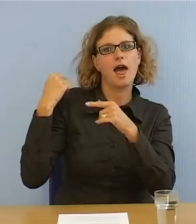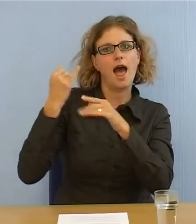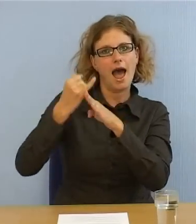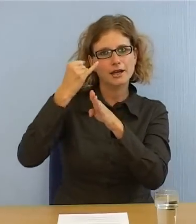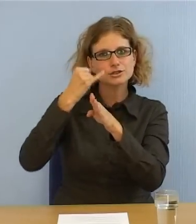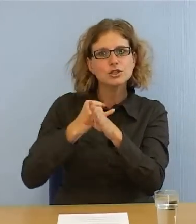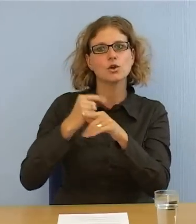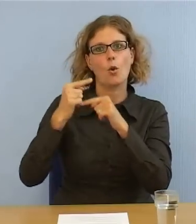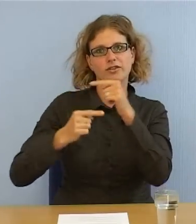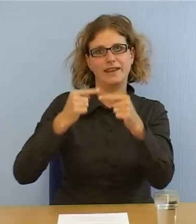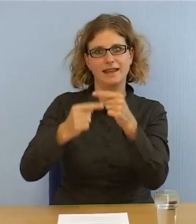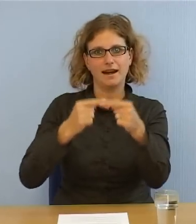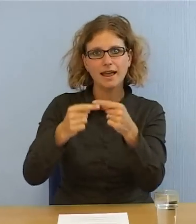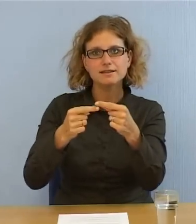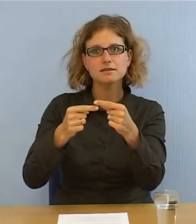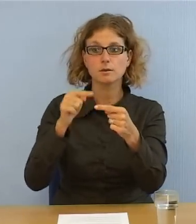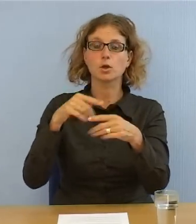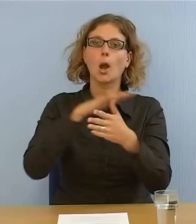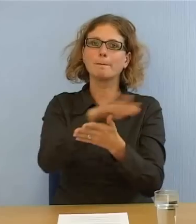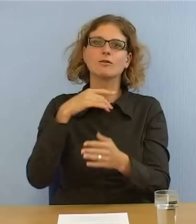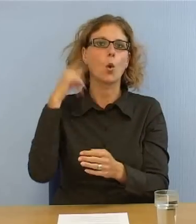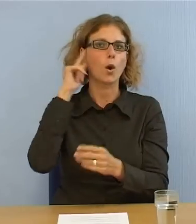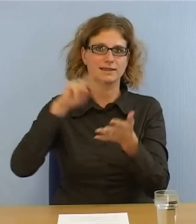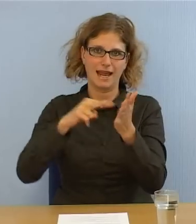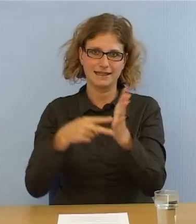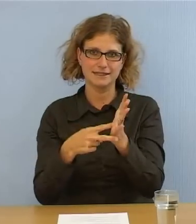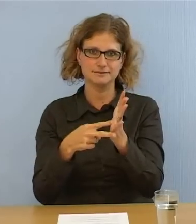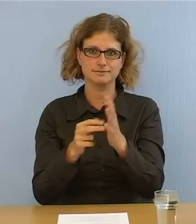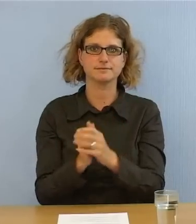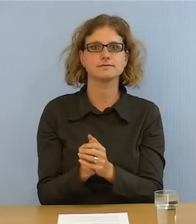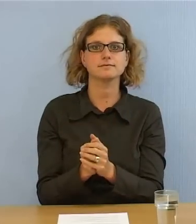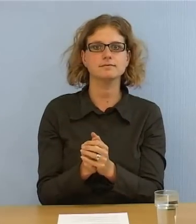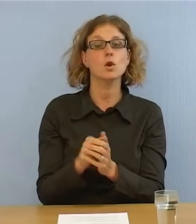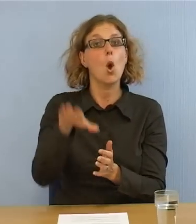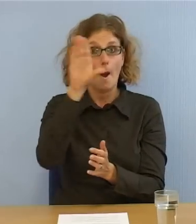van de allerlaatste ontwikkelingen op gebied van hoortechniek.